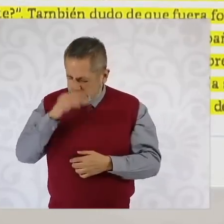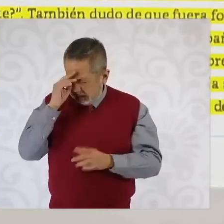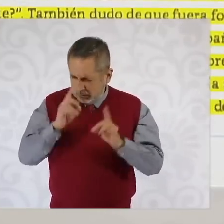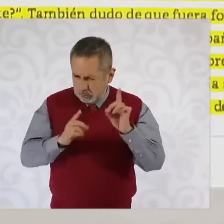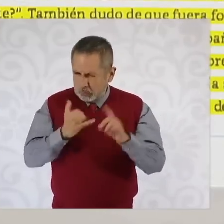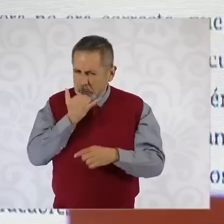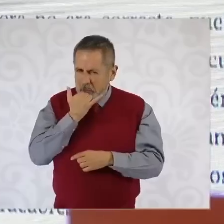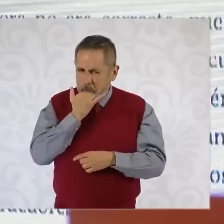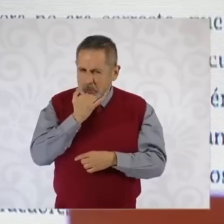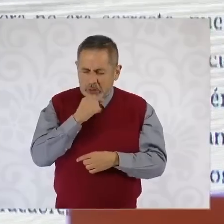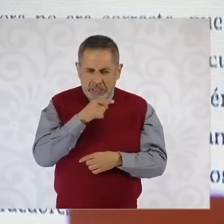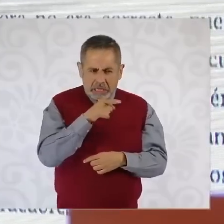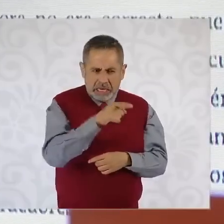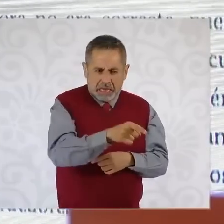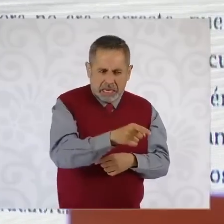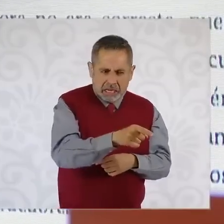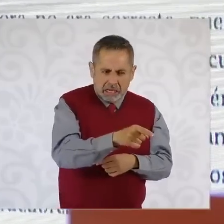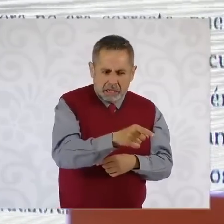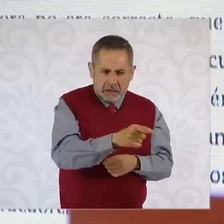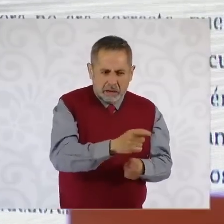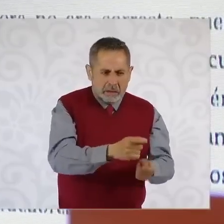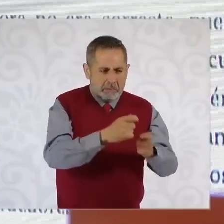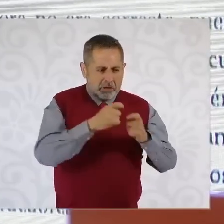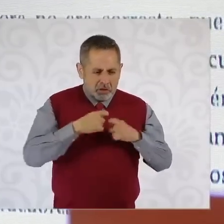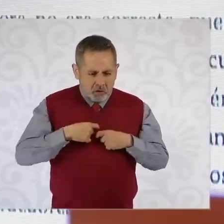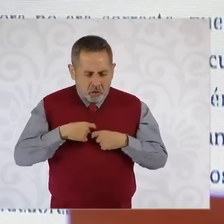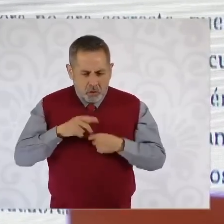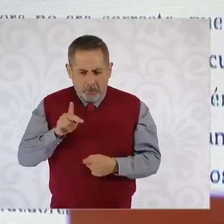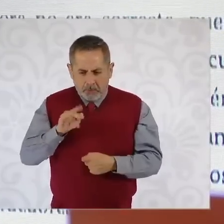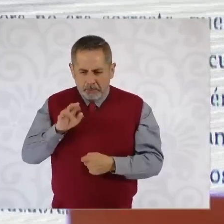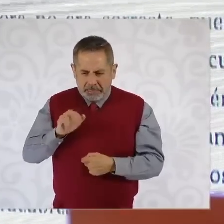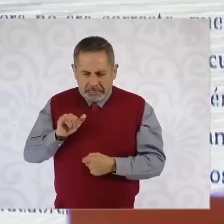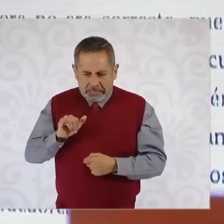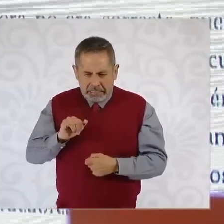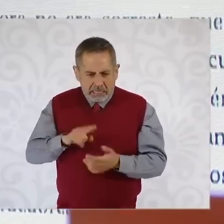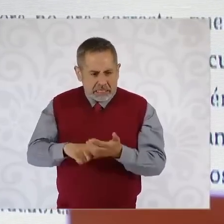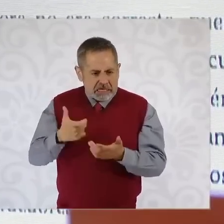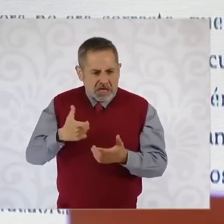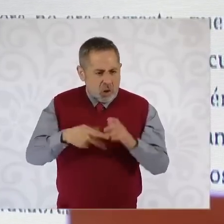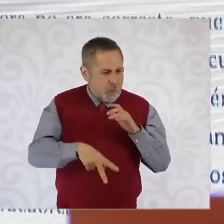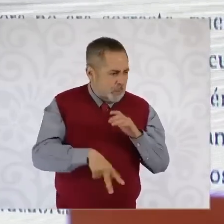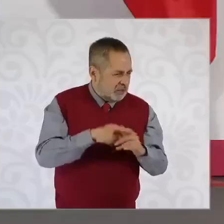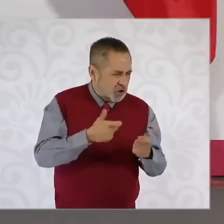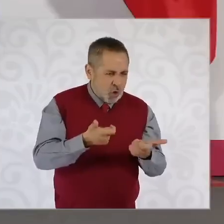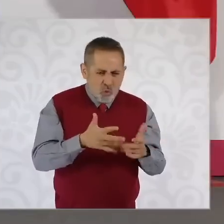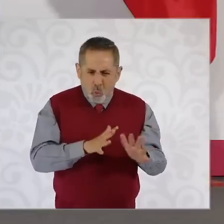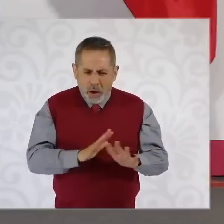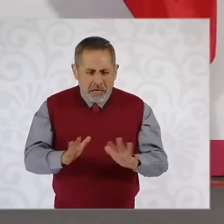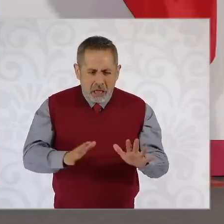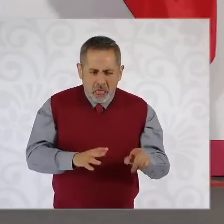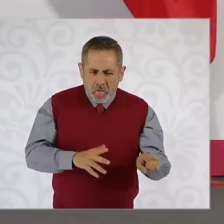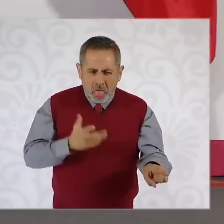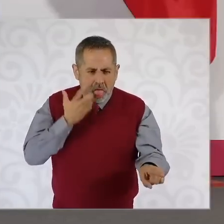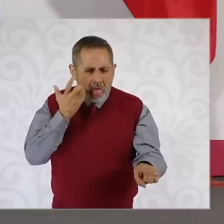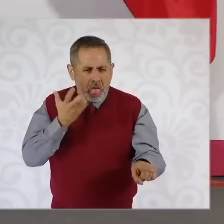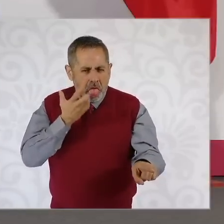entregar el partido quebrado financieramente también dudo de que fuera fortuita la falta de